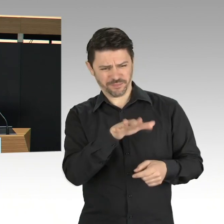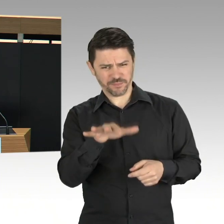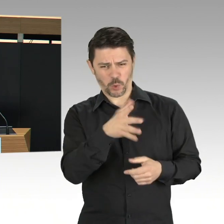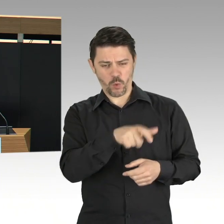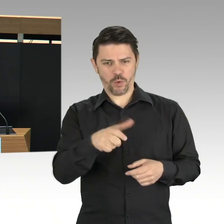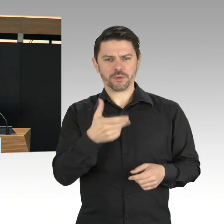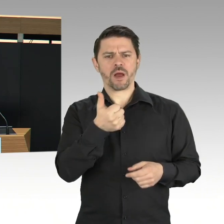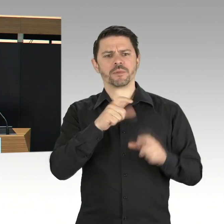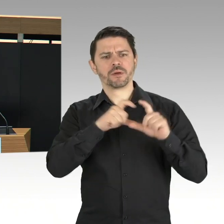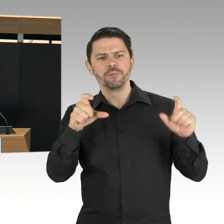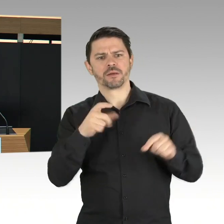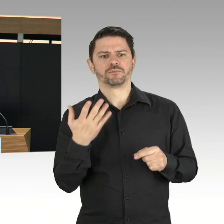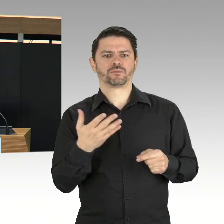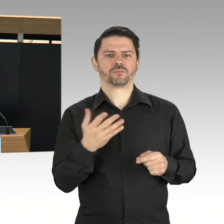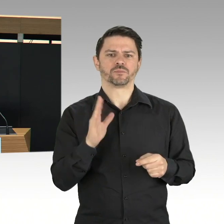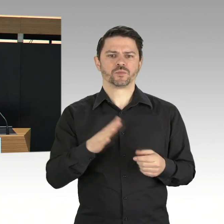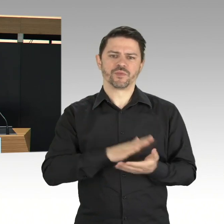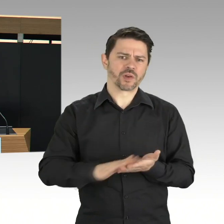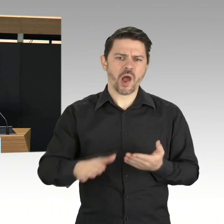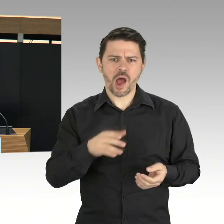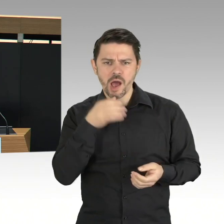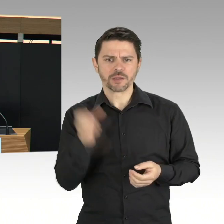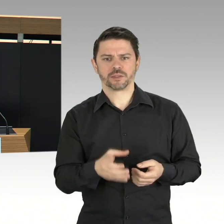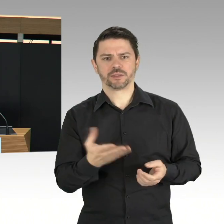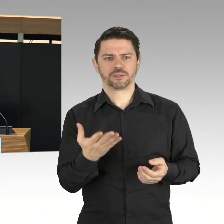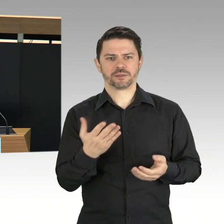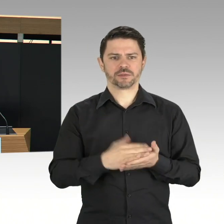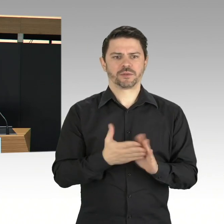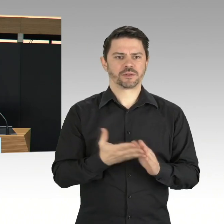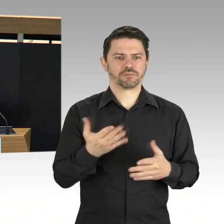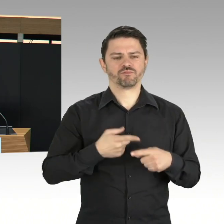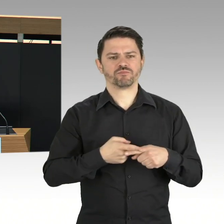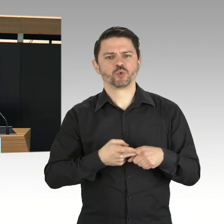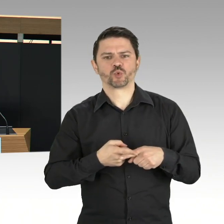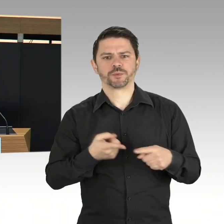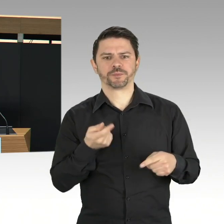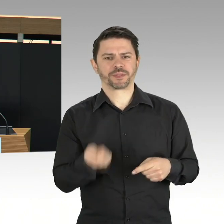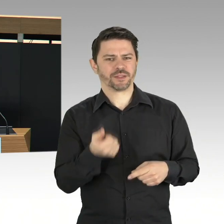lieber Herr Laatsch. Von den Hunderttausend Sozialwohnungen, die wir noch haben, sind gerade mal 40 000 in landeseigenem Besitz.